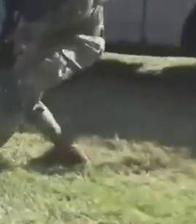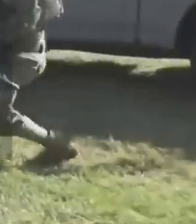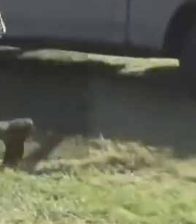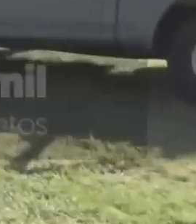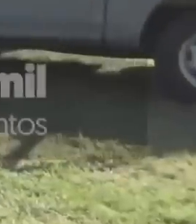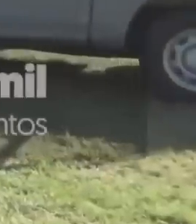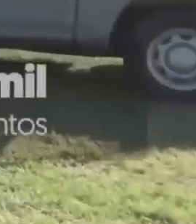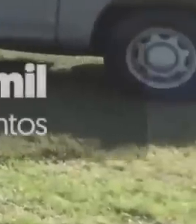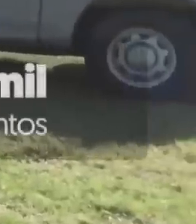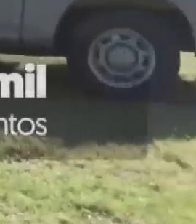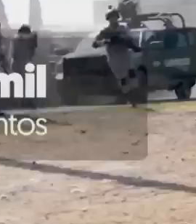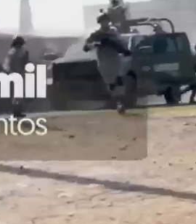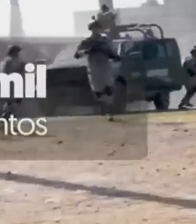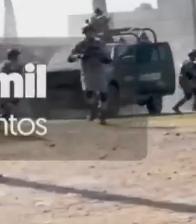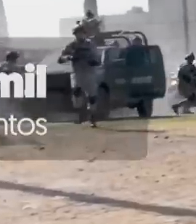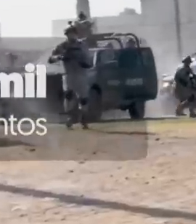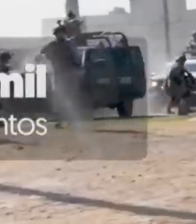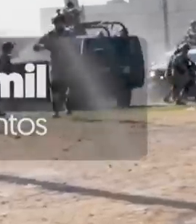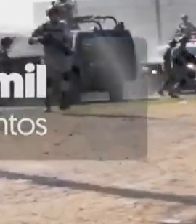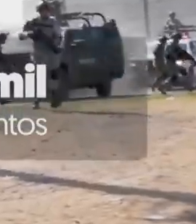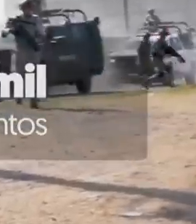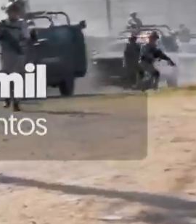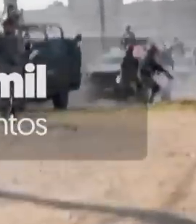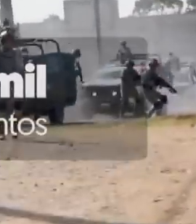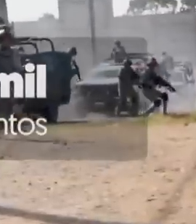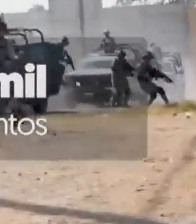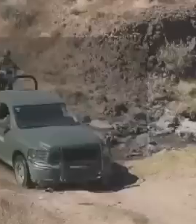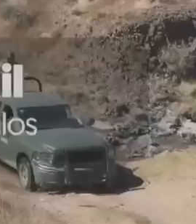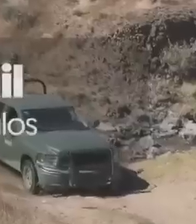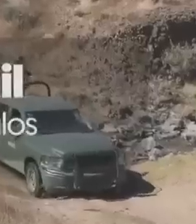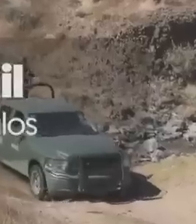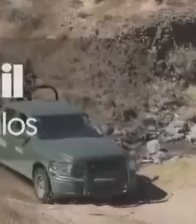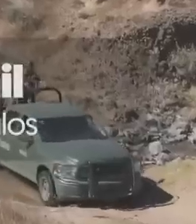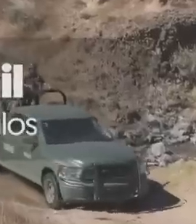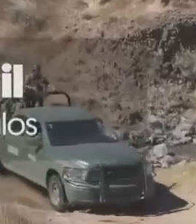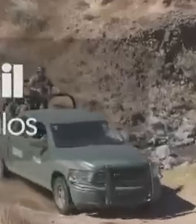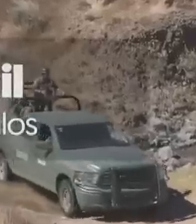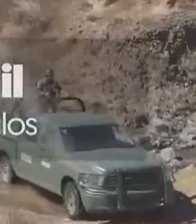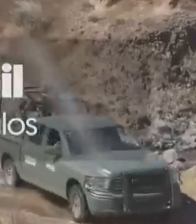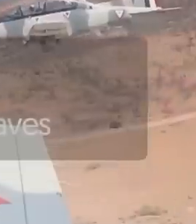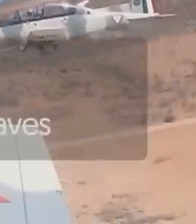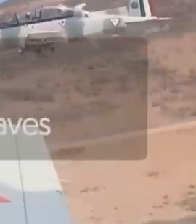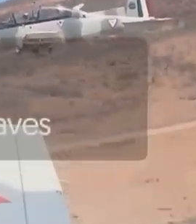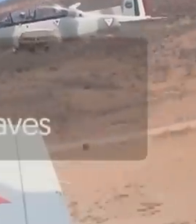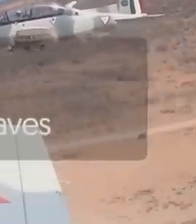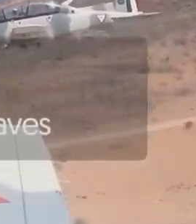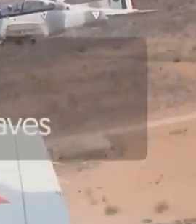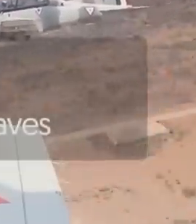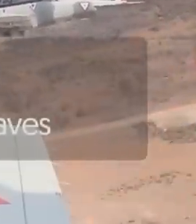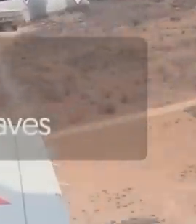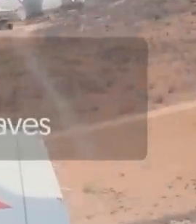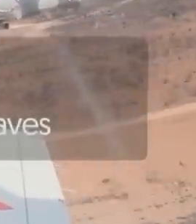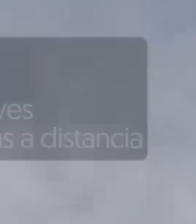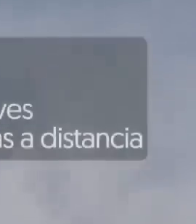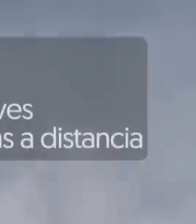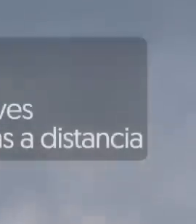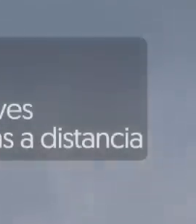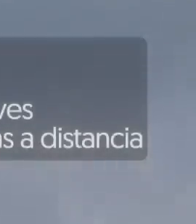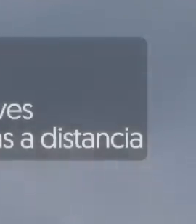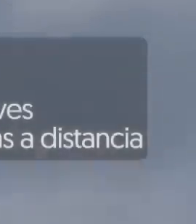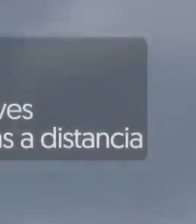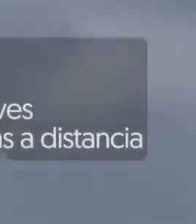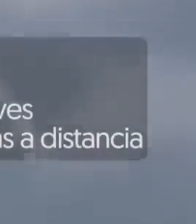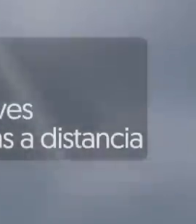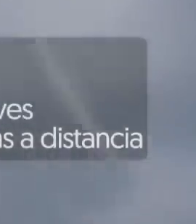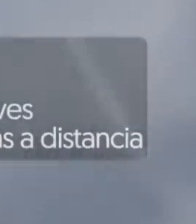despliegue permanente de más de 217000 elementos 16,000 vehículos aeronaves aeronaves pilotadas a